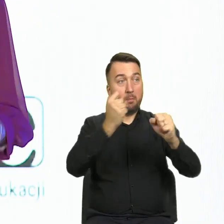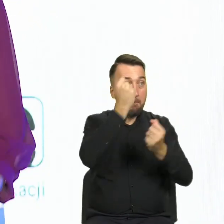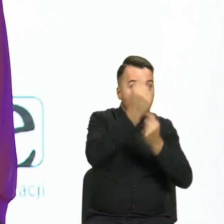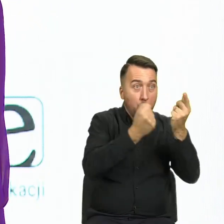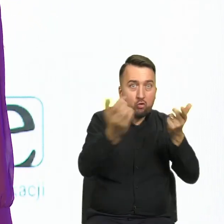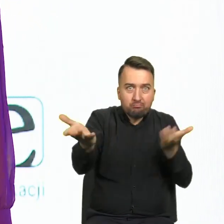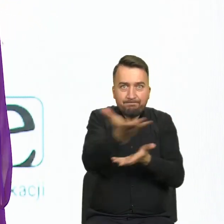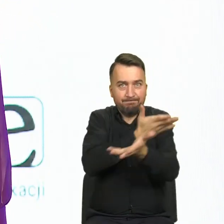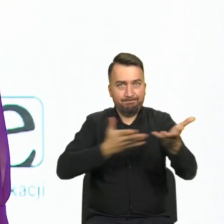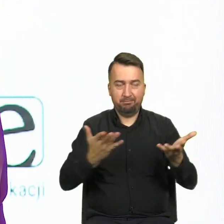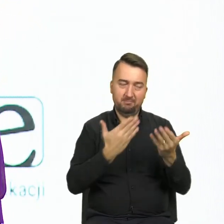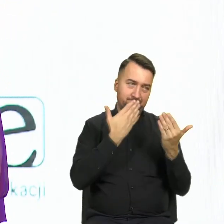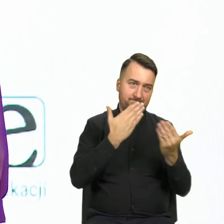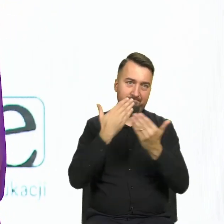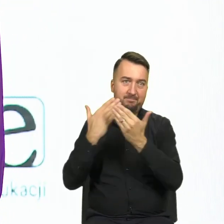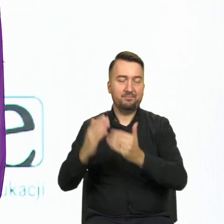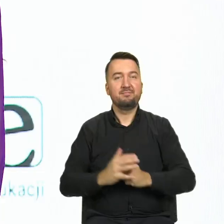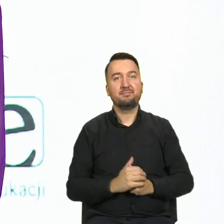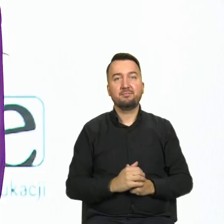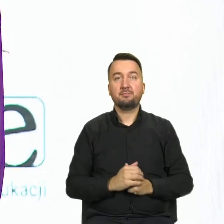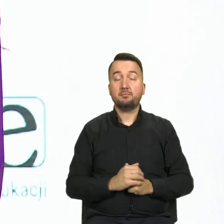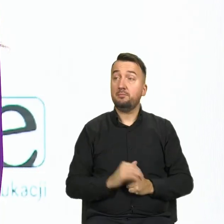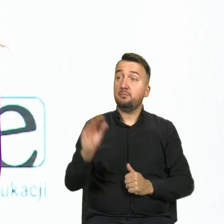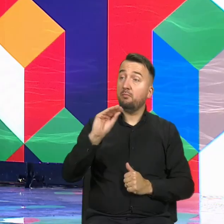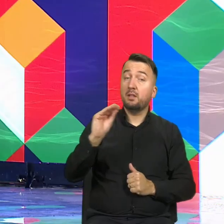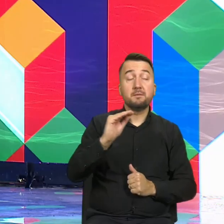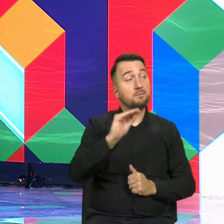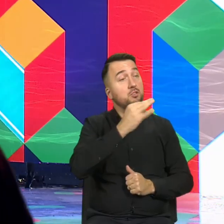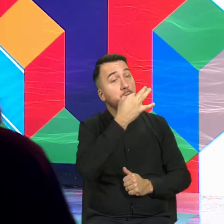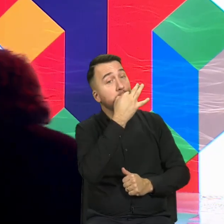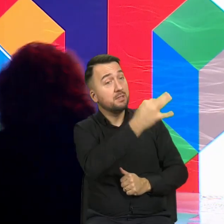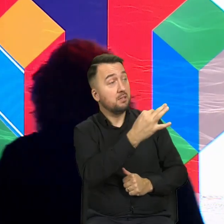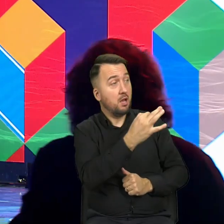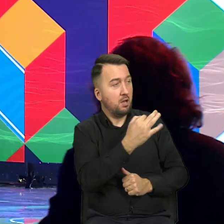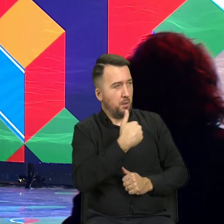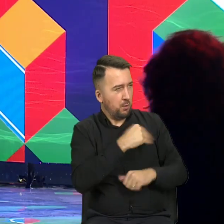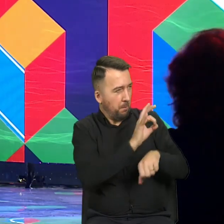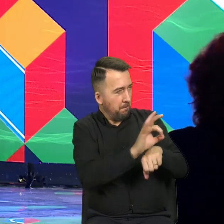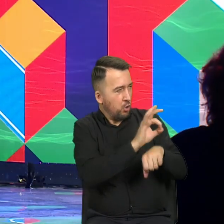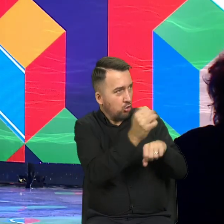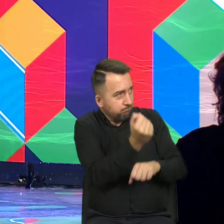No tutaj, tak, mieliśmy się przerzucać tutaj głosami, więc tę rolę dzielę, ale no dla porządku,